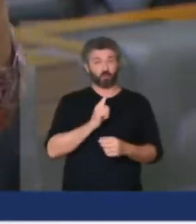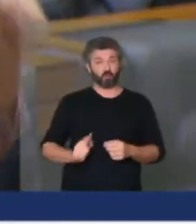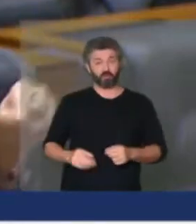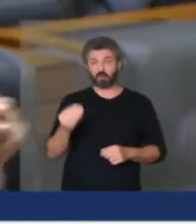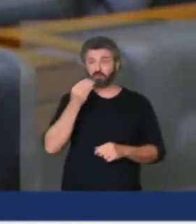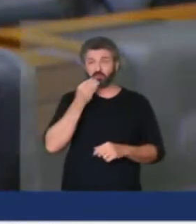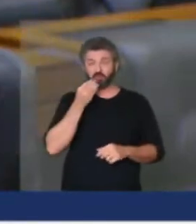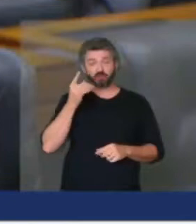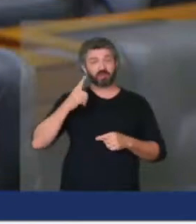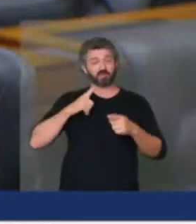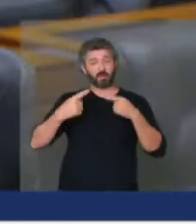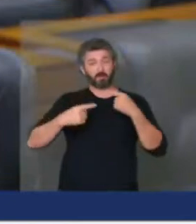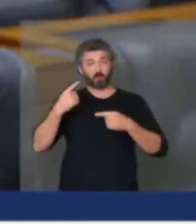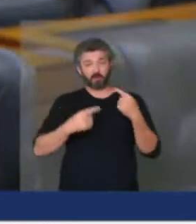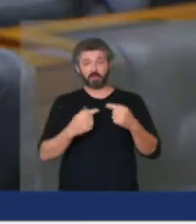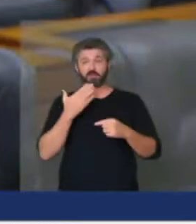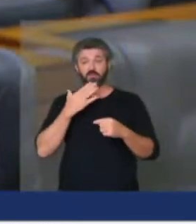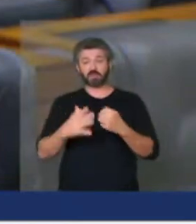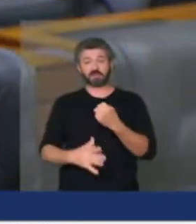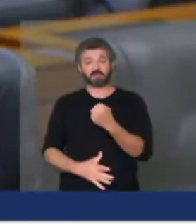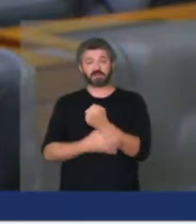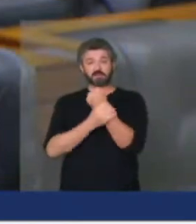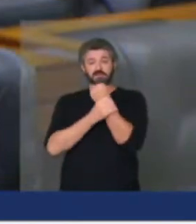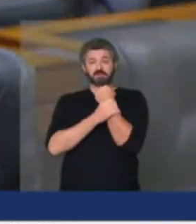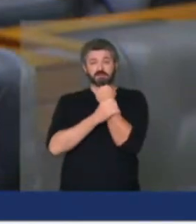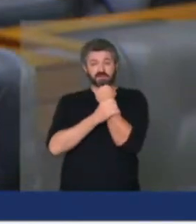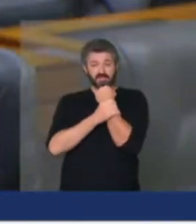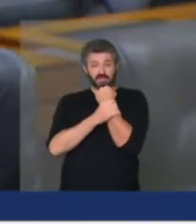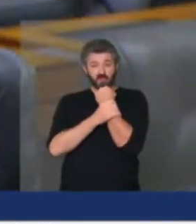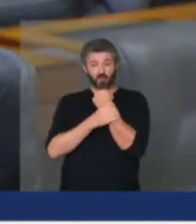DAR SUSTENTAÇÃO AOS PEQUENOS, AOS MICROEMPRESÁ RIOS, ASSEGURANDO O DIREITO DAS GRÁVIDAS. DIREITO DE